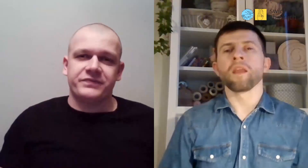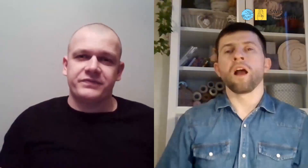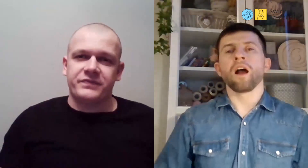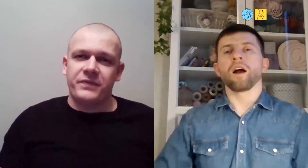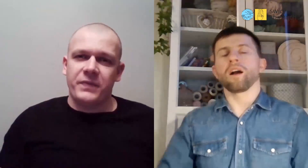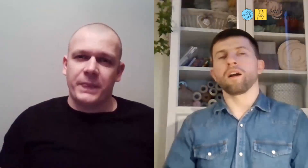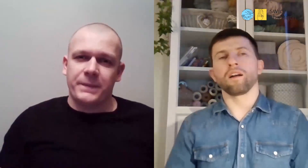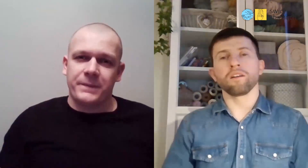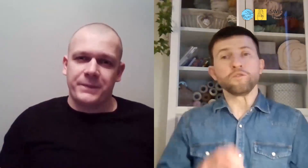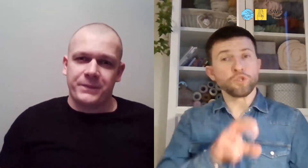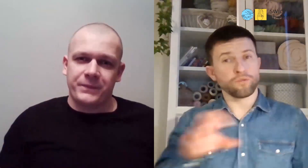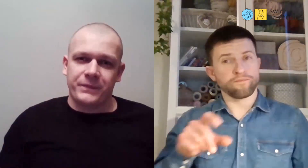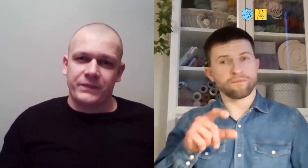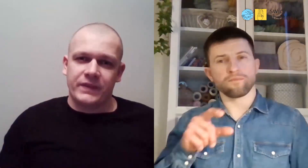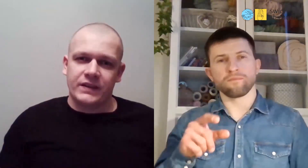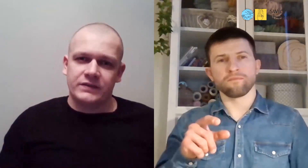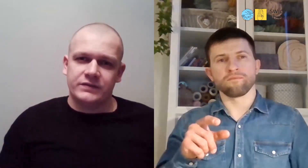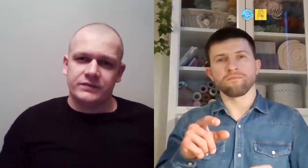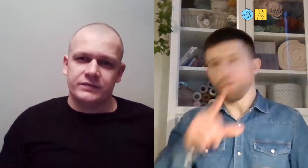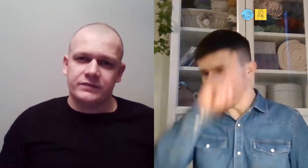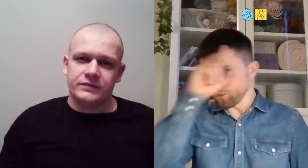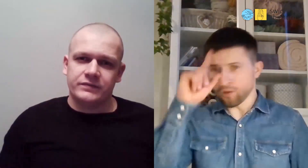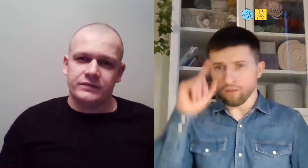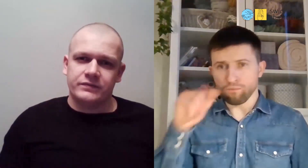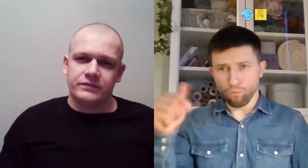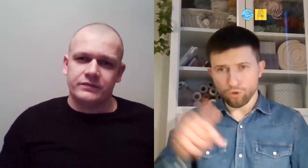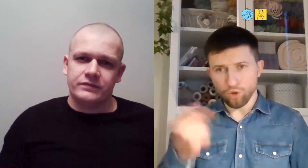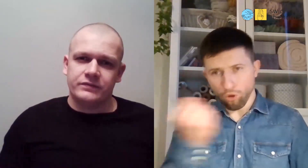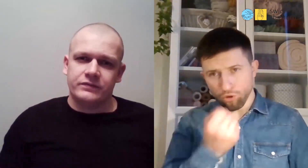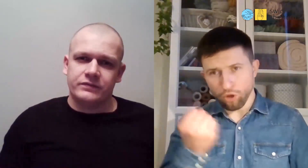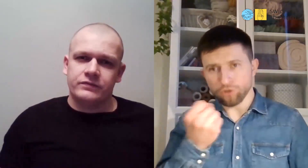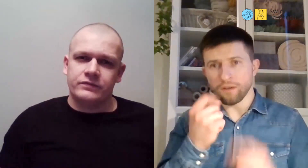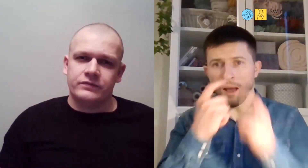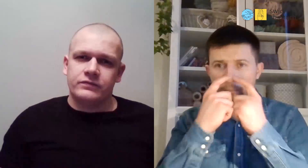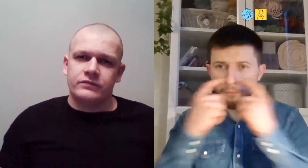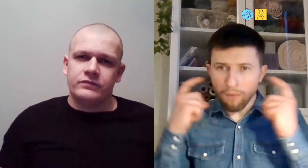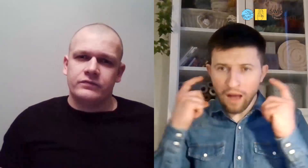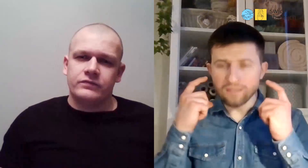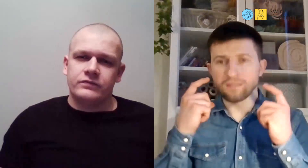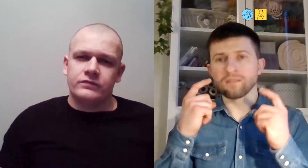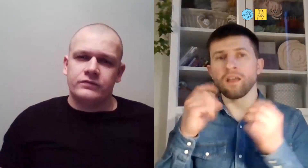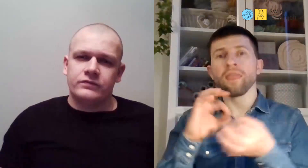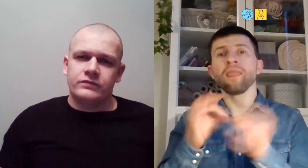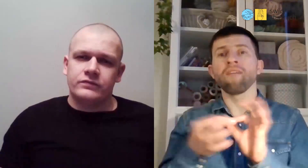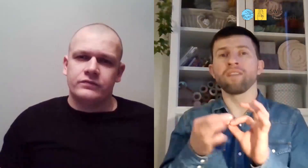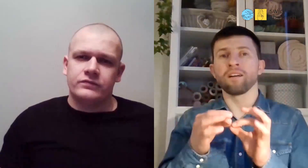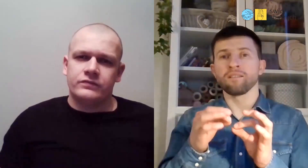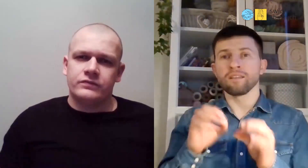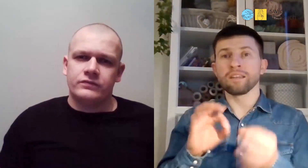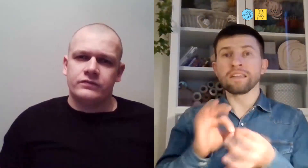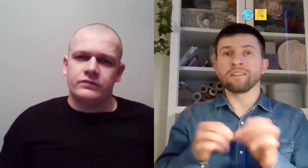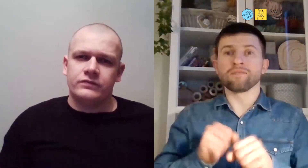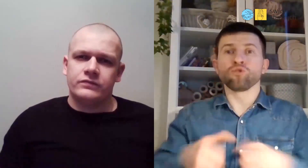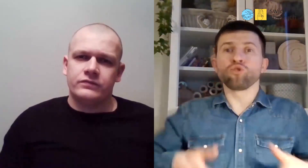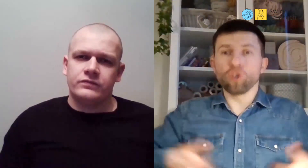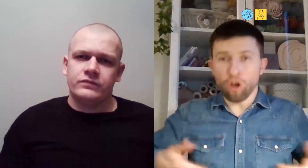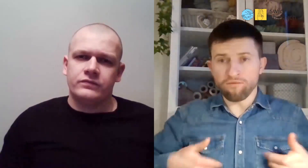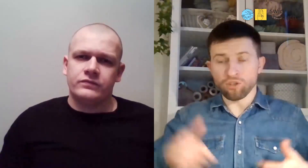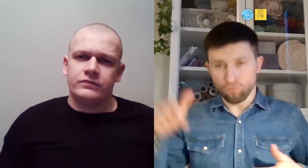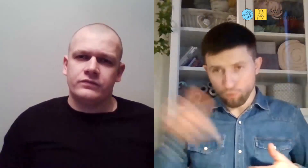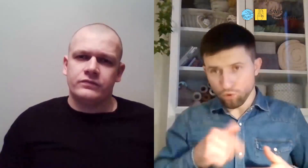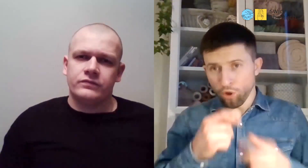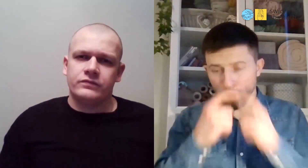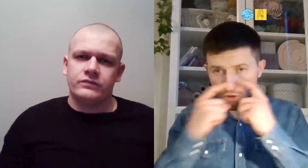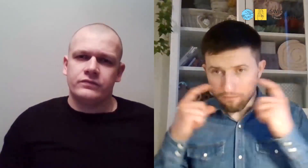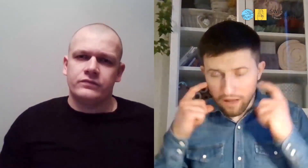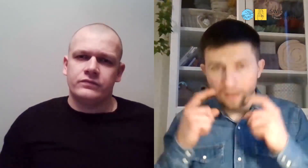[Maciek]: — Czy zdrowi ludzie muszą nosić maskę, rękawiczki gumowe?